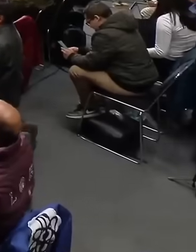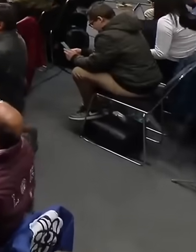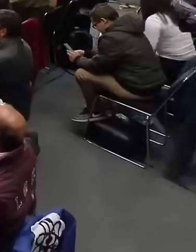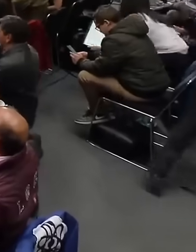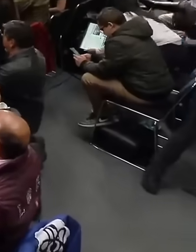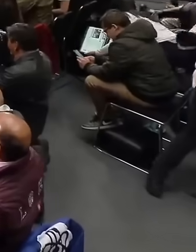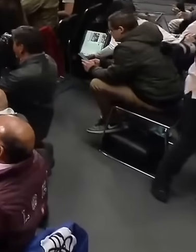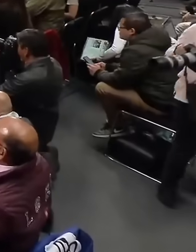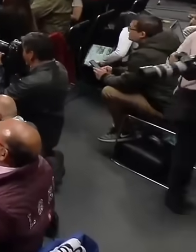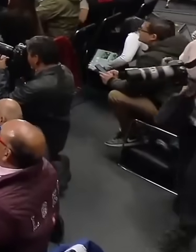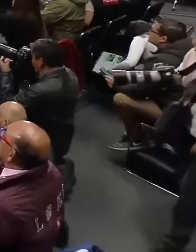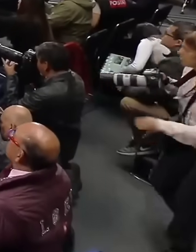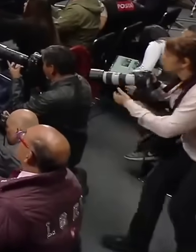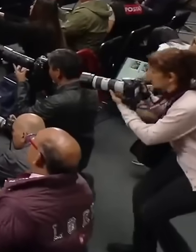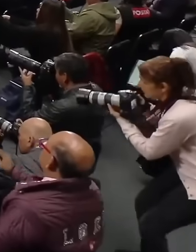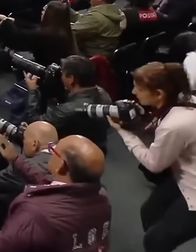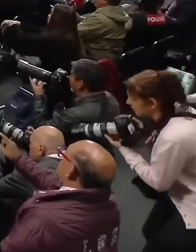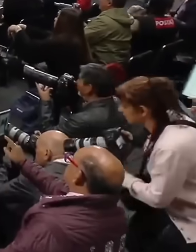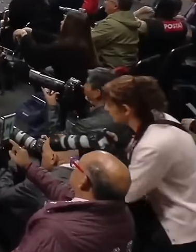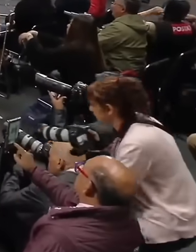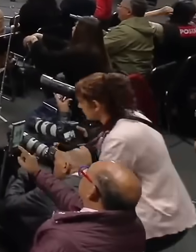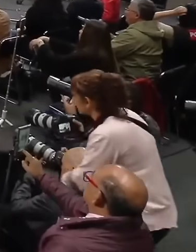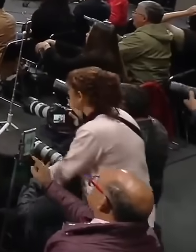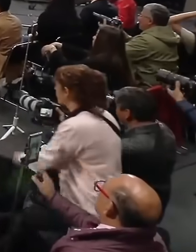El martes,